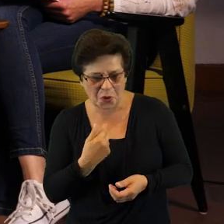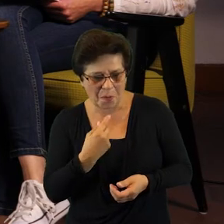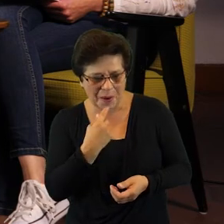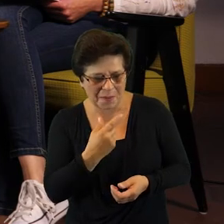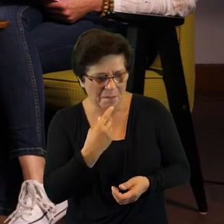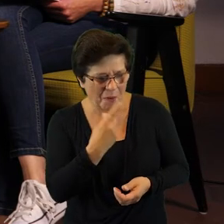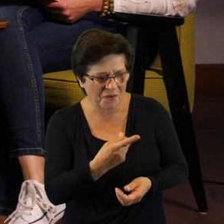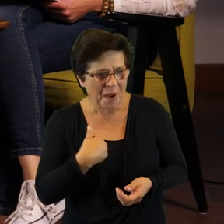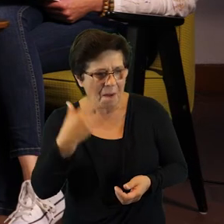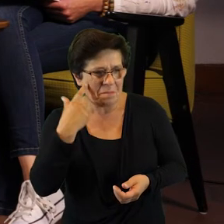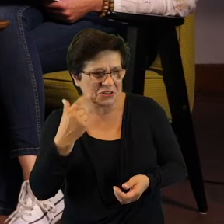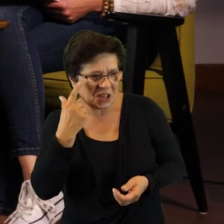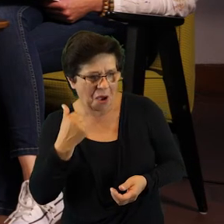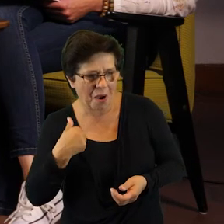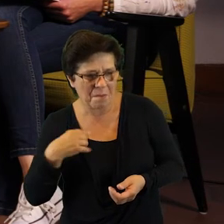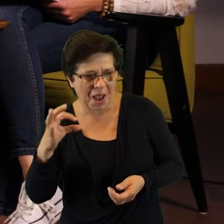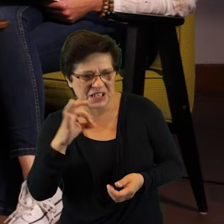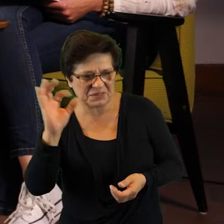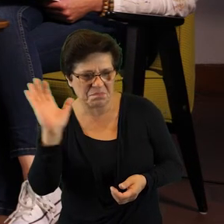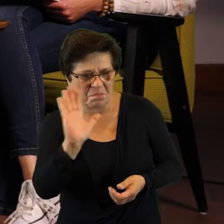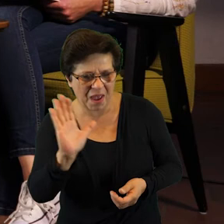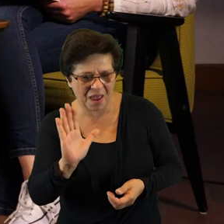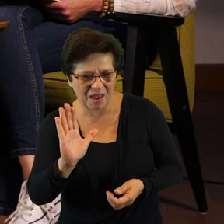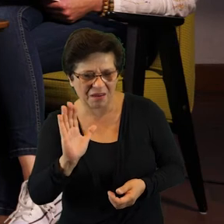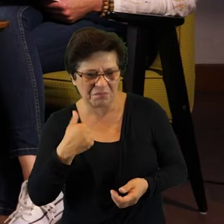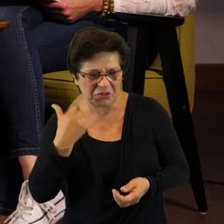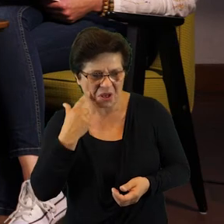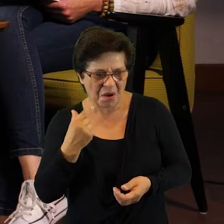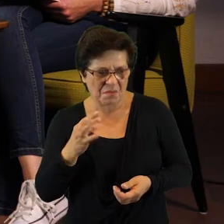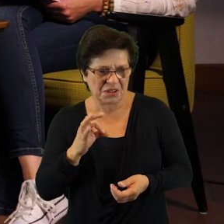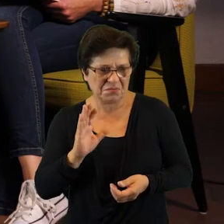Bo potem tak się stanie, że to właśnie Słonimski